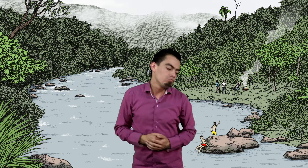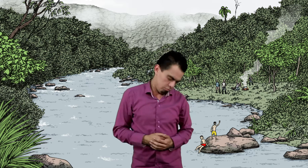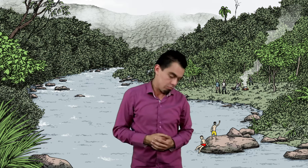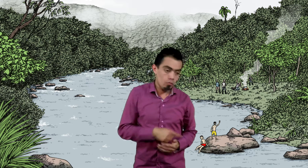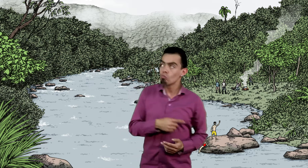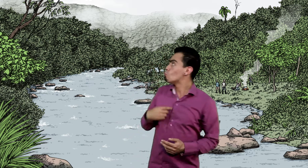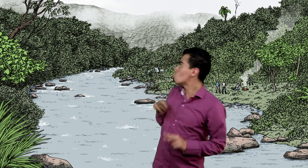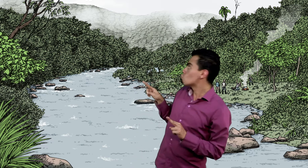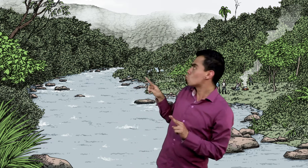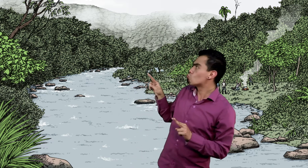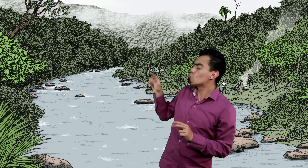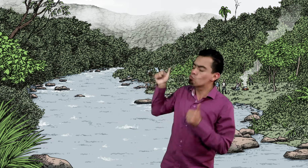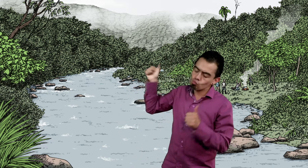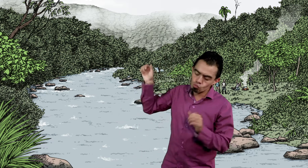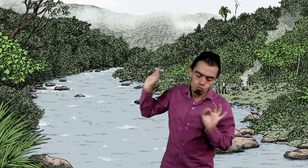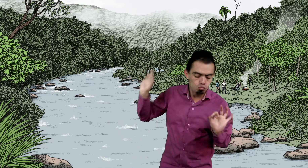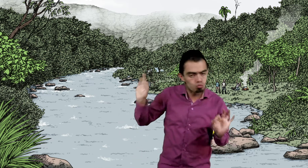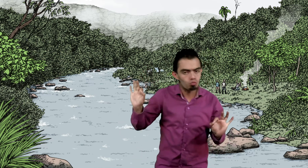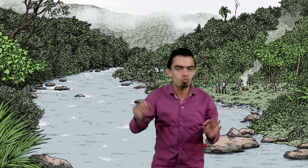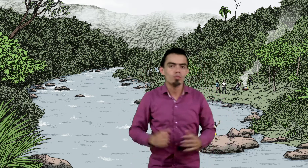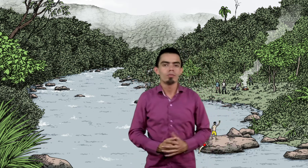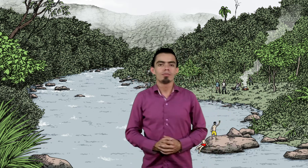Nosotros aceptamos ayudarle sin problema